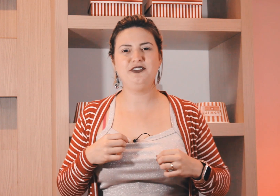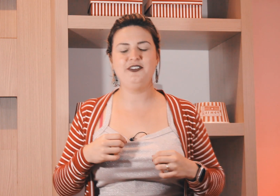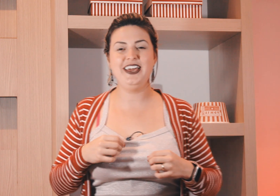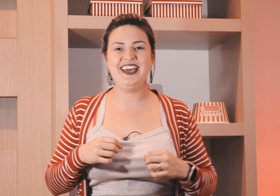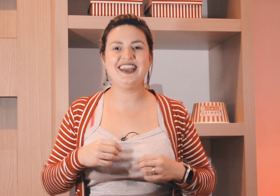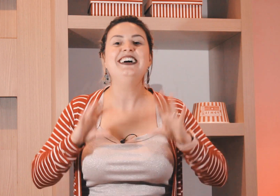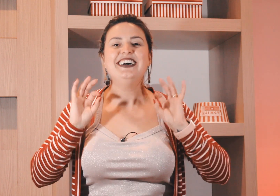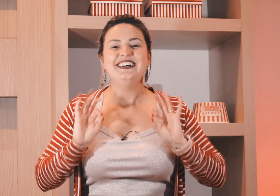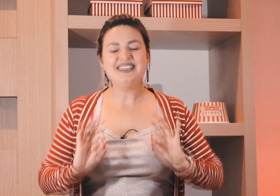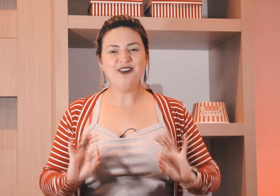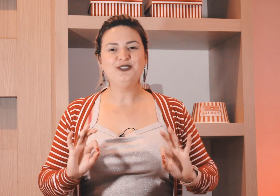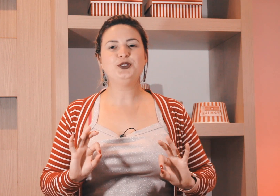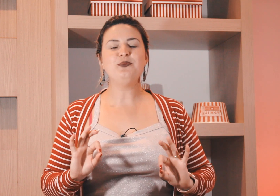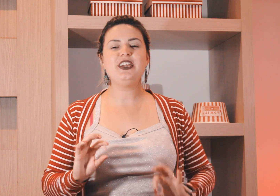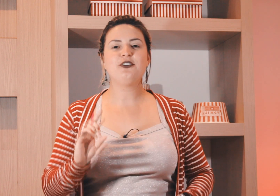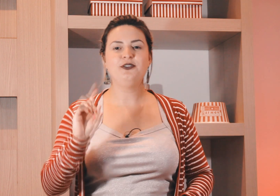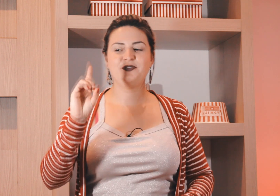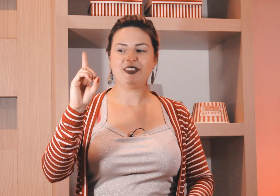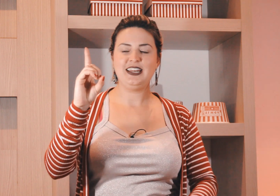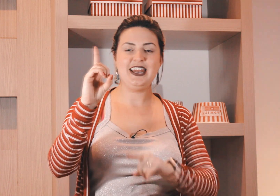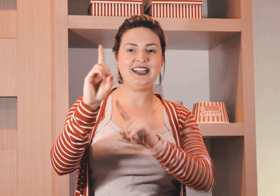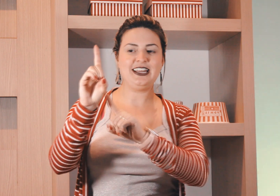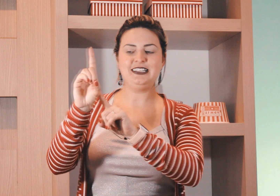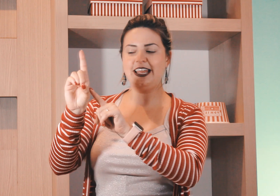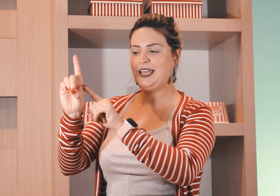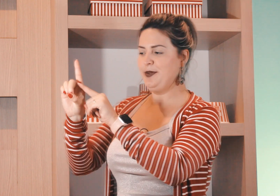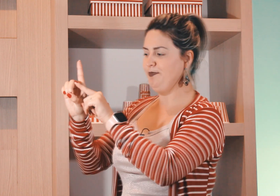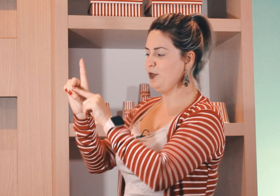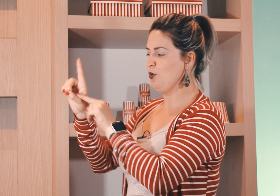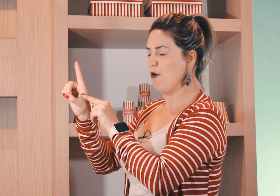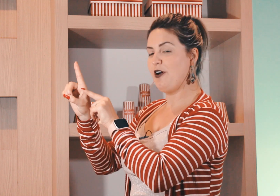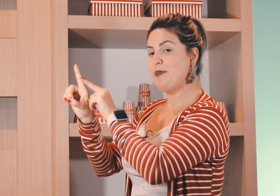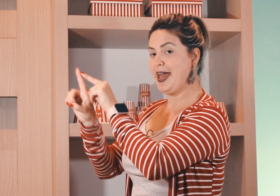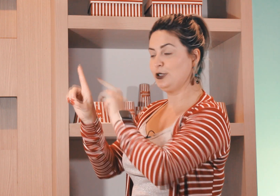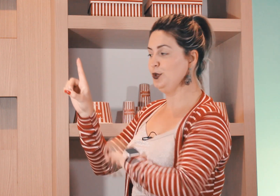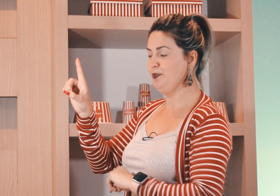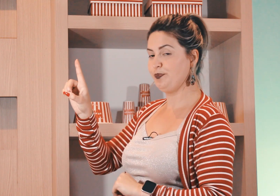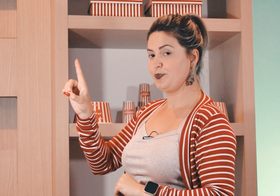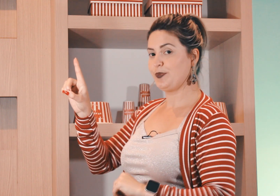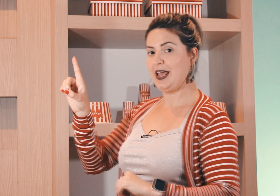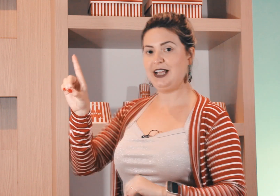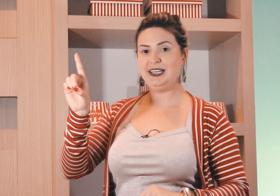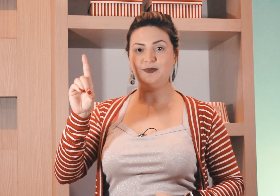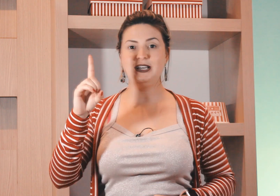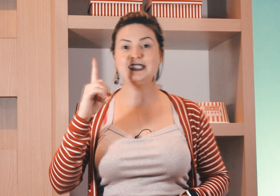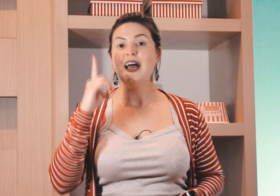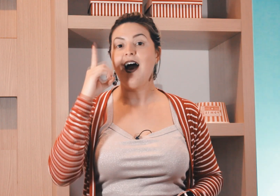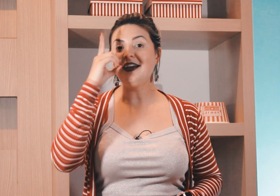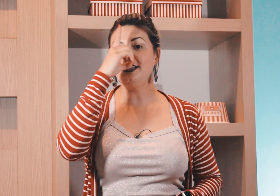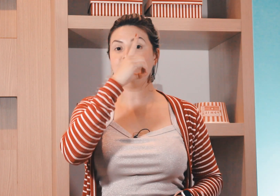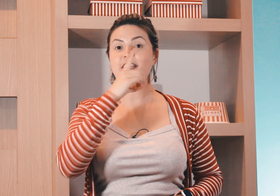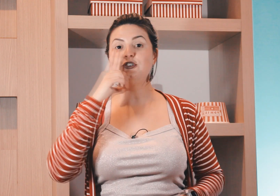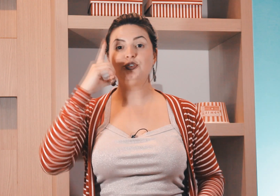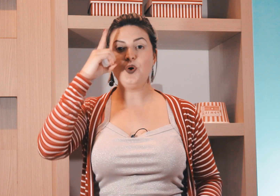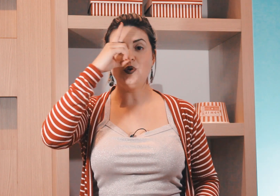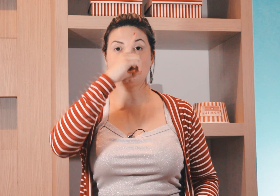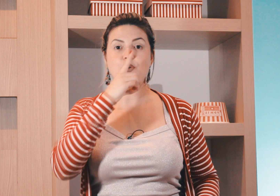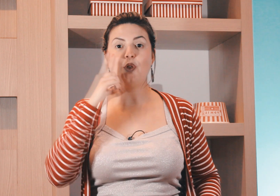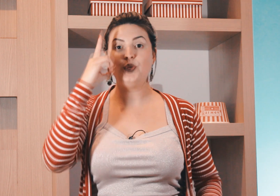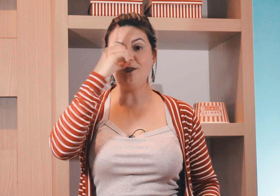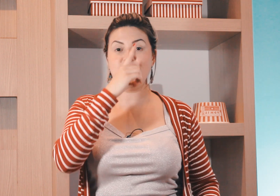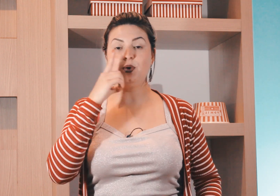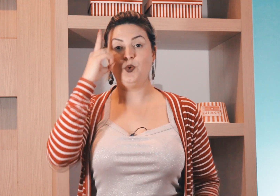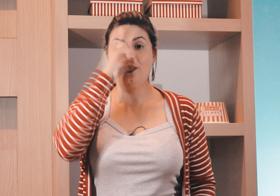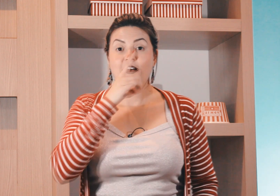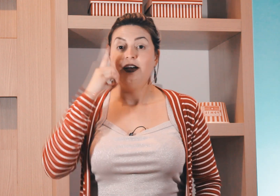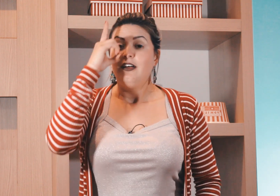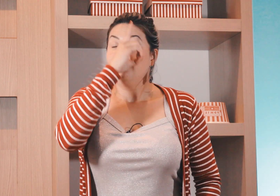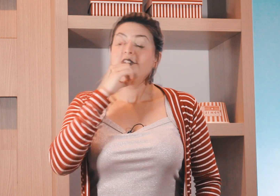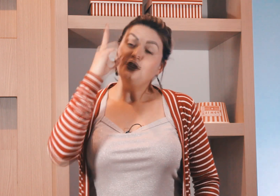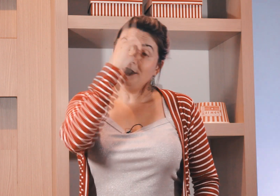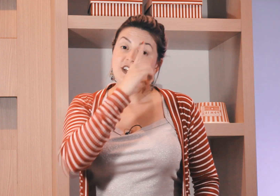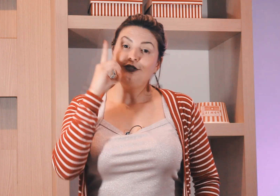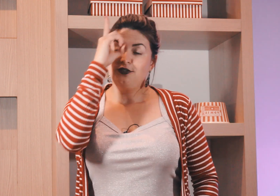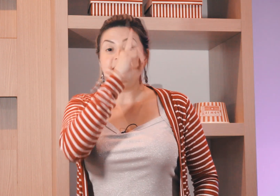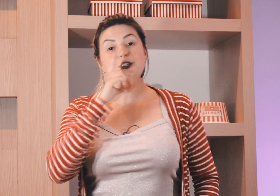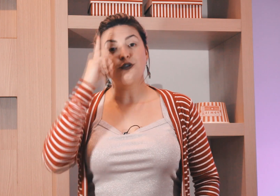da segunda-feira então domingo, letra D do alfabeto em Libras, aqui na frente do rosto domingo, domingo